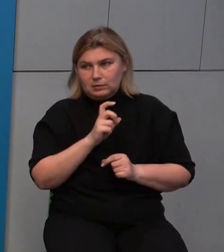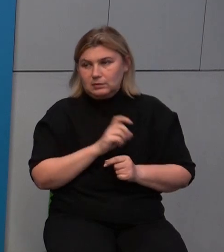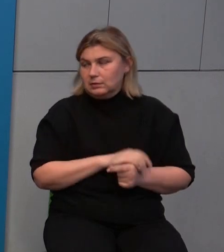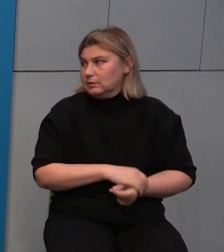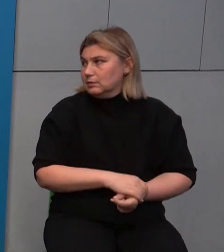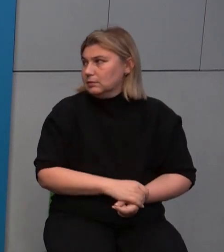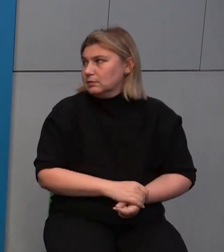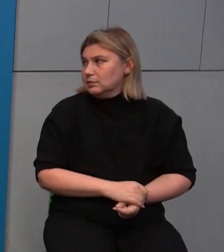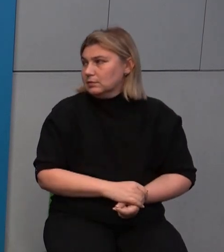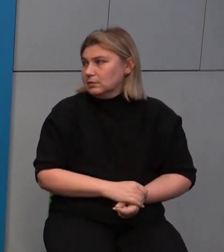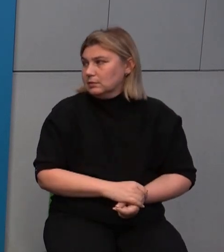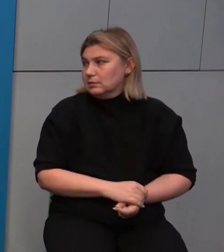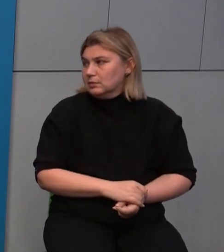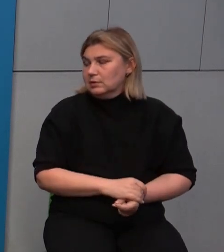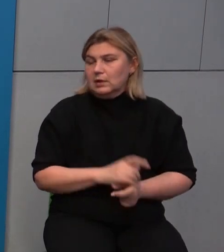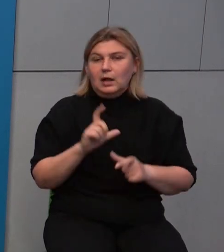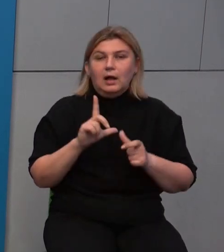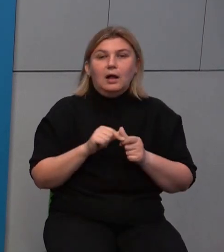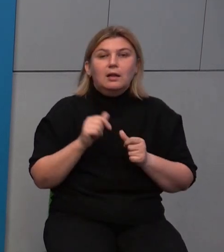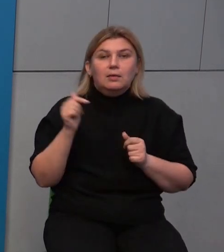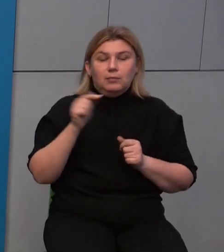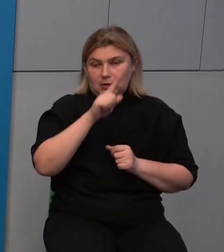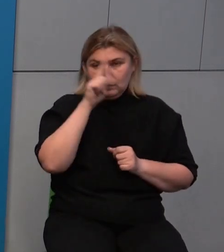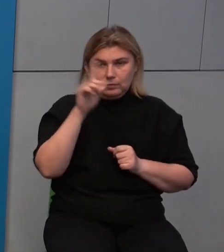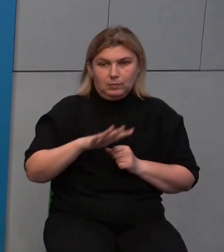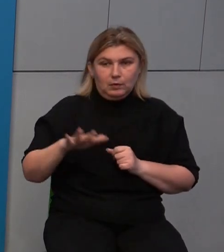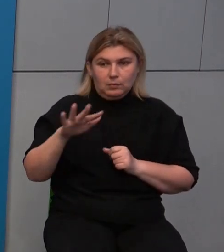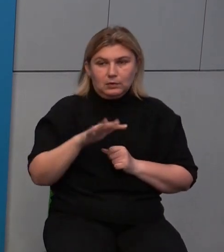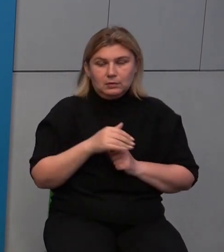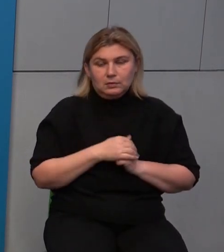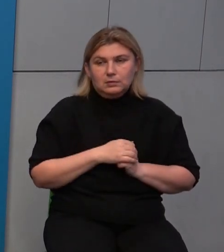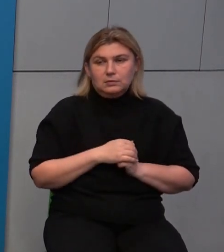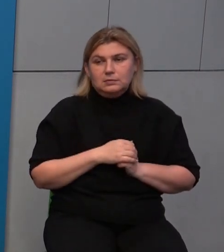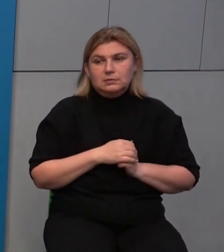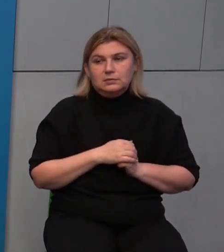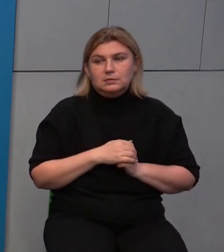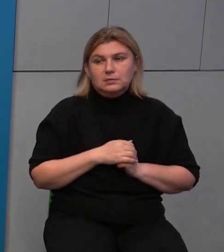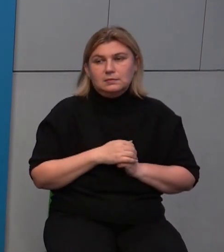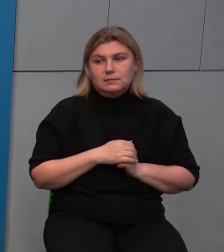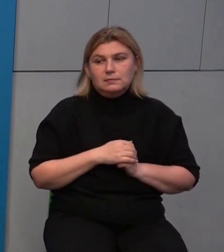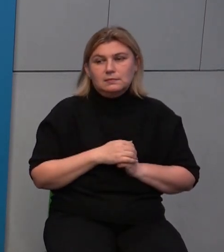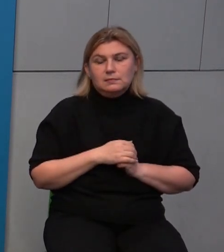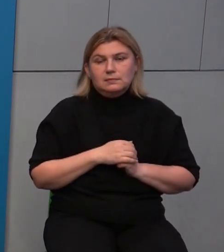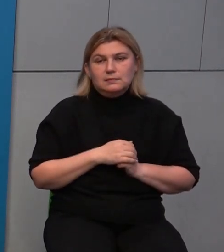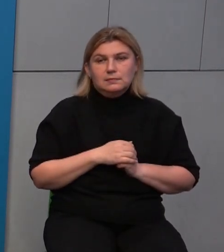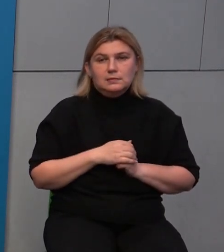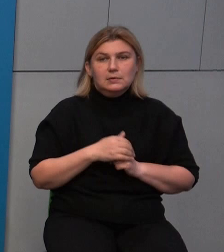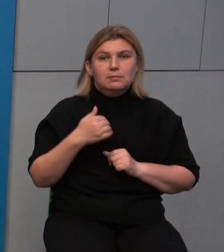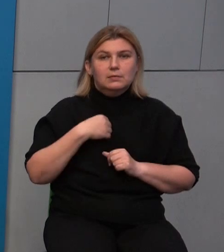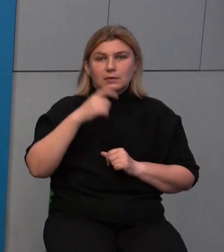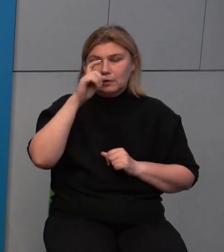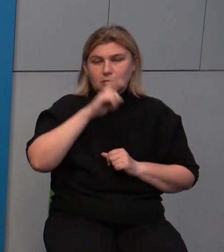ale może wyrządzić społeczne konsekwencje. Zresztą nie ma u niego złej sztucznej inteligencji na przykład,